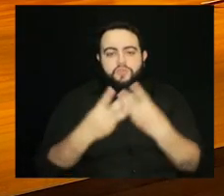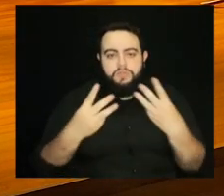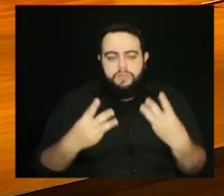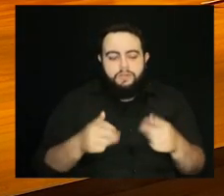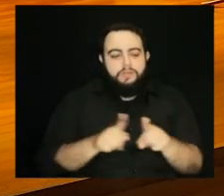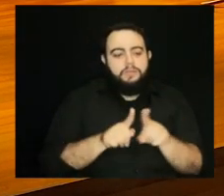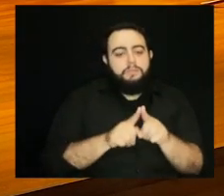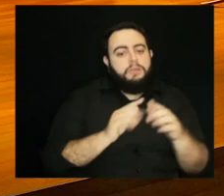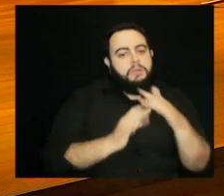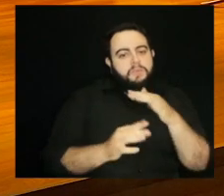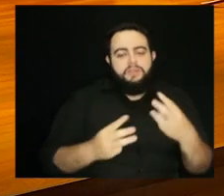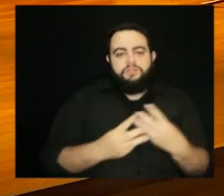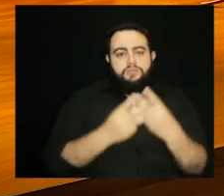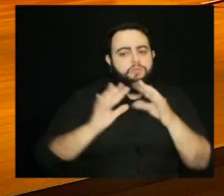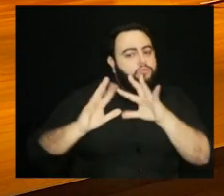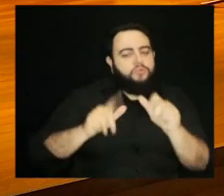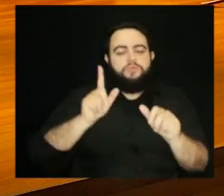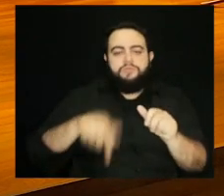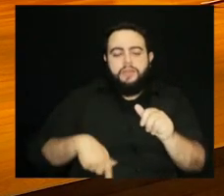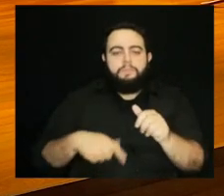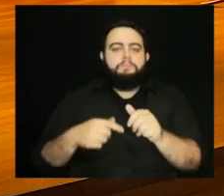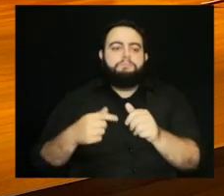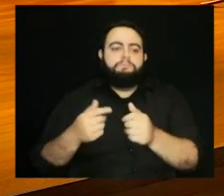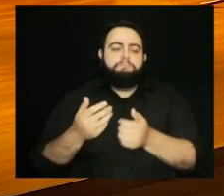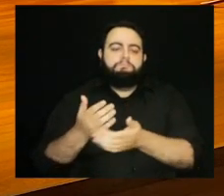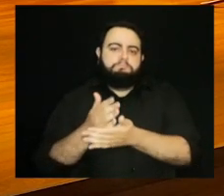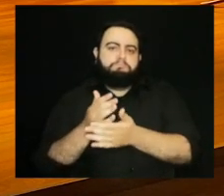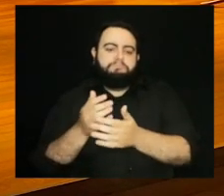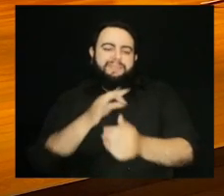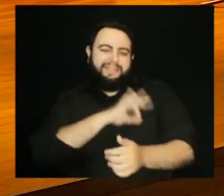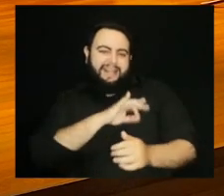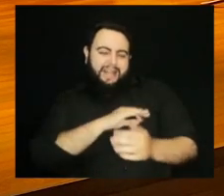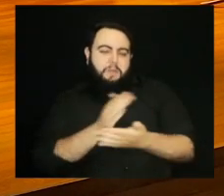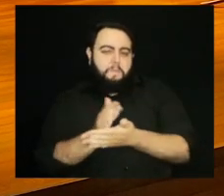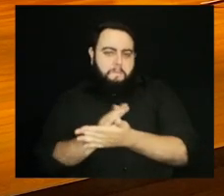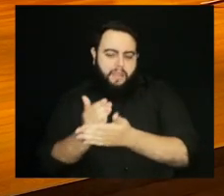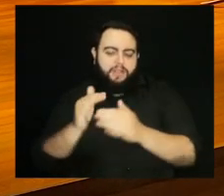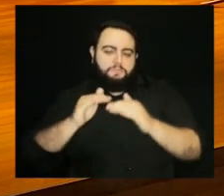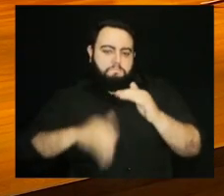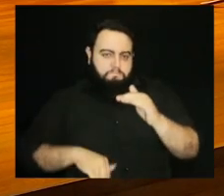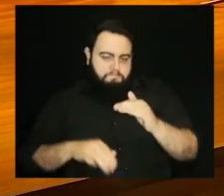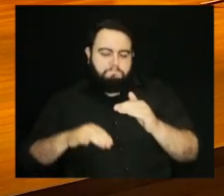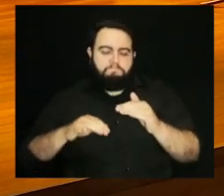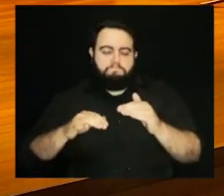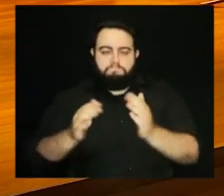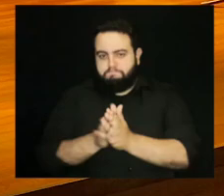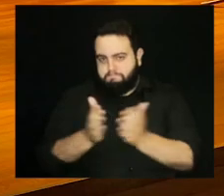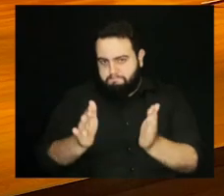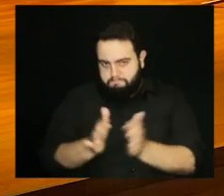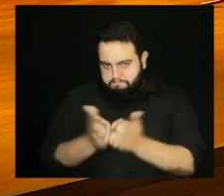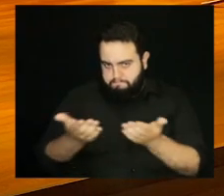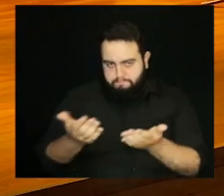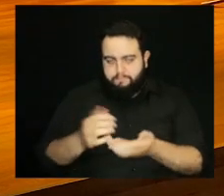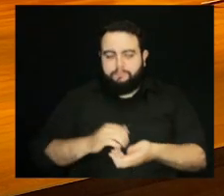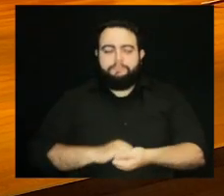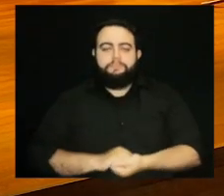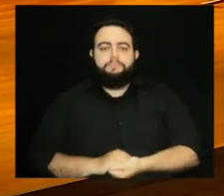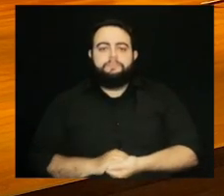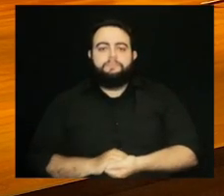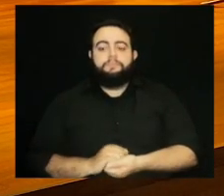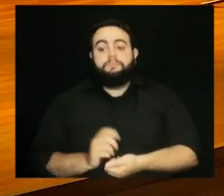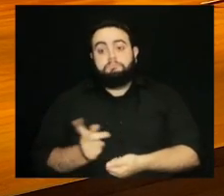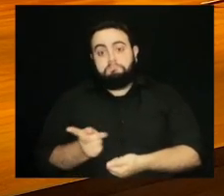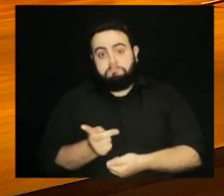Todos assim, classe média baixa para baixo. Dois povos, tanto os judeus quanto os italianos, como a